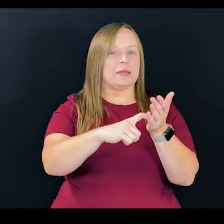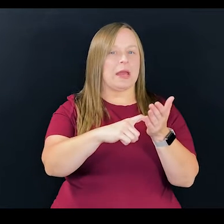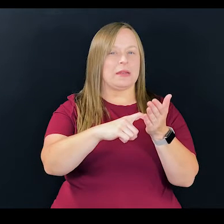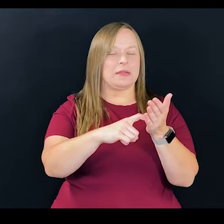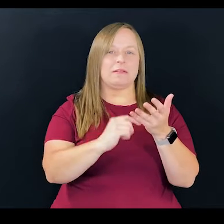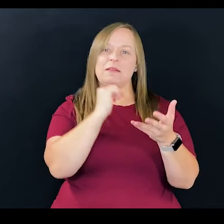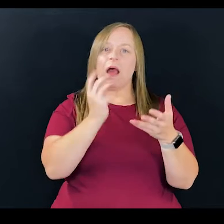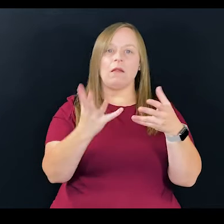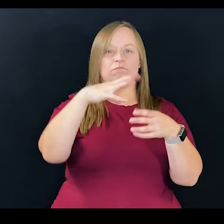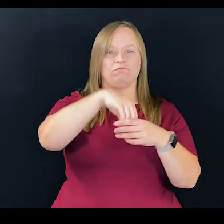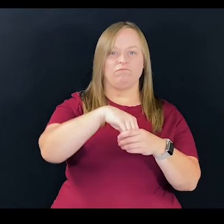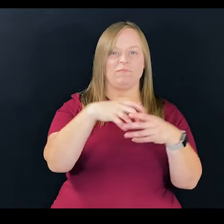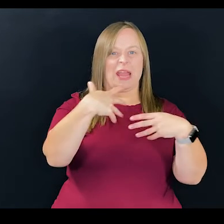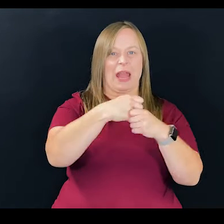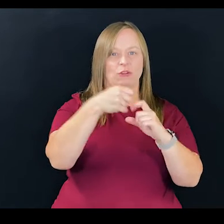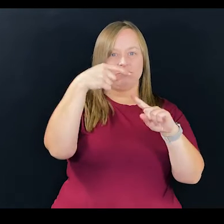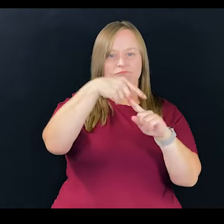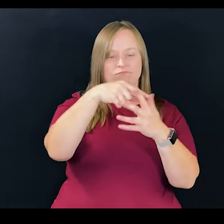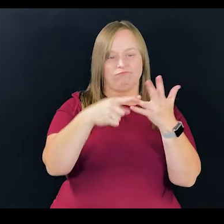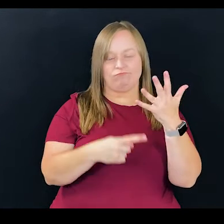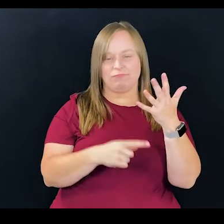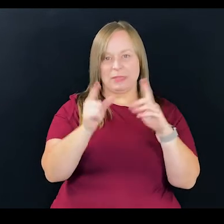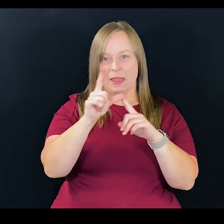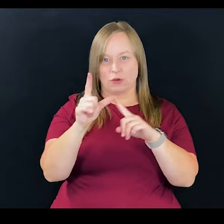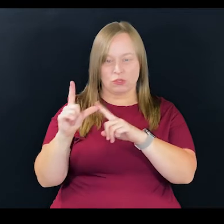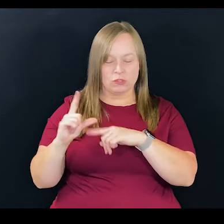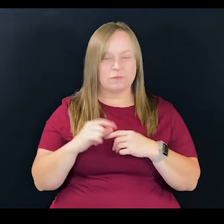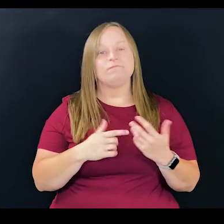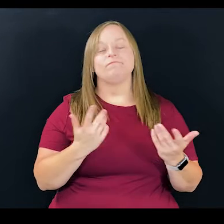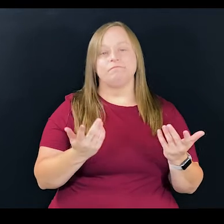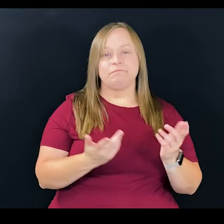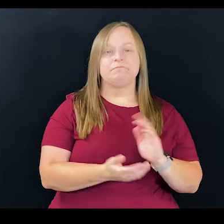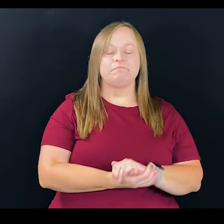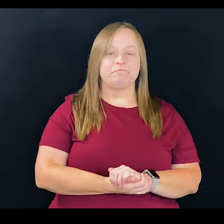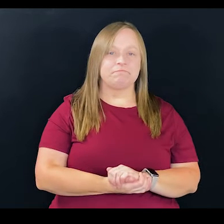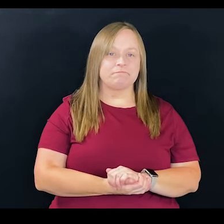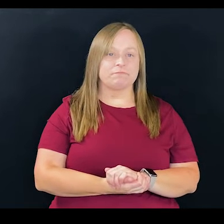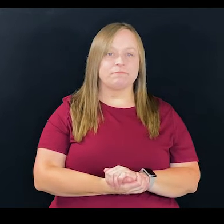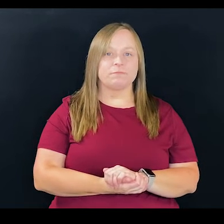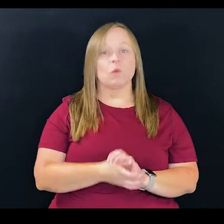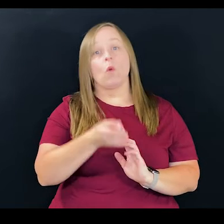que también hay más identidades que no están incluidas en este acrónimo,